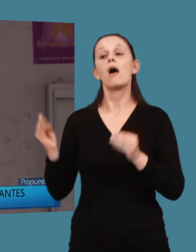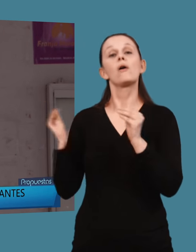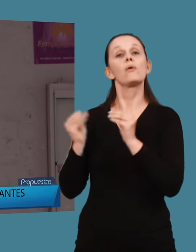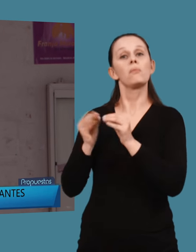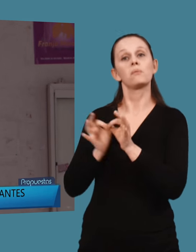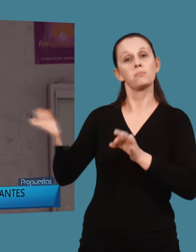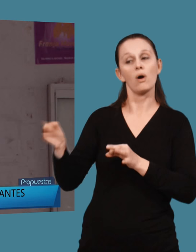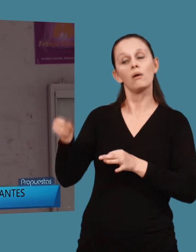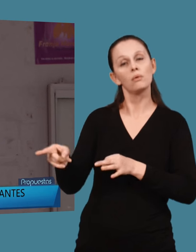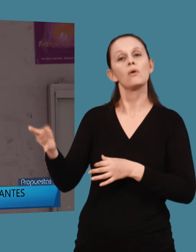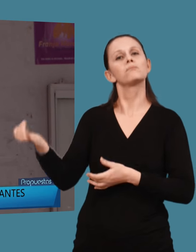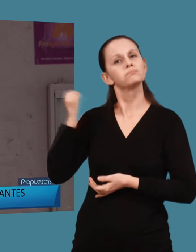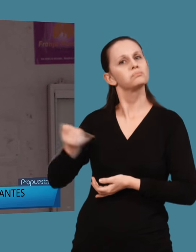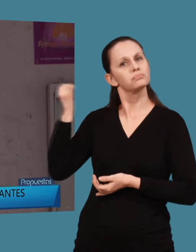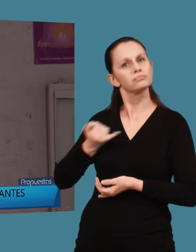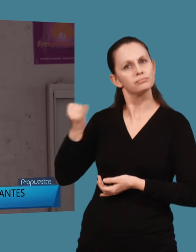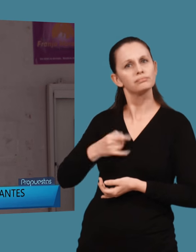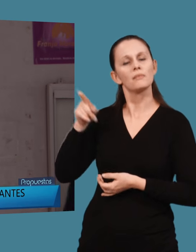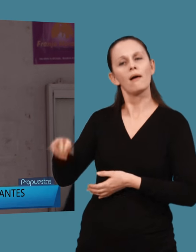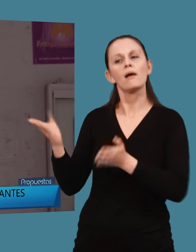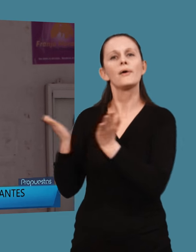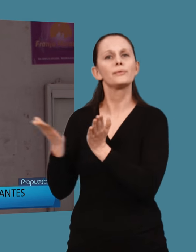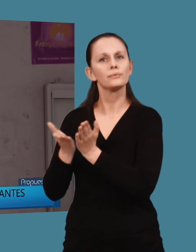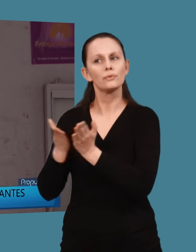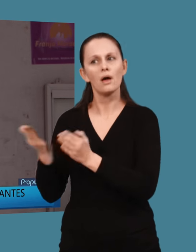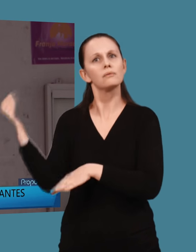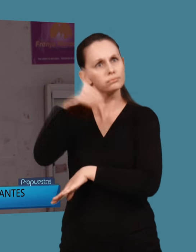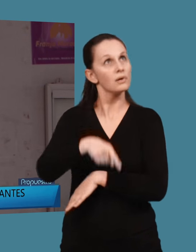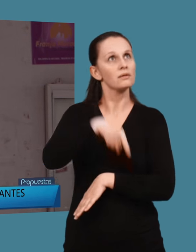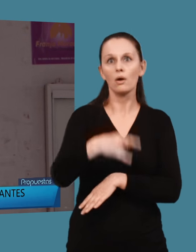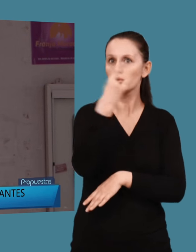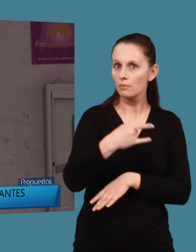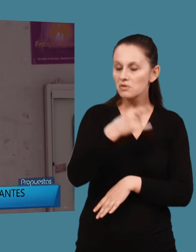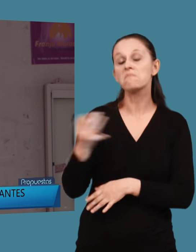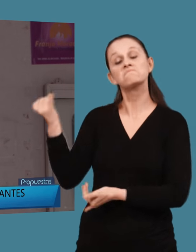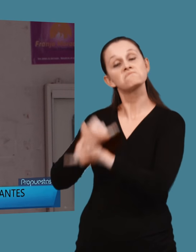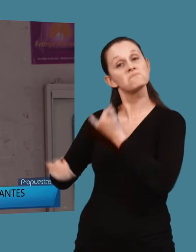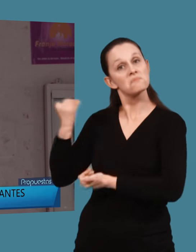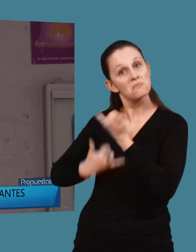compañero de ahí del pueblo, que estaba estudiando, que venía a esta Universidad y me comentó. Y además